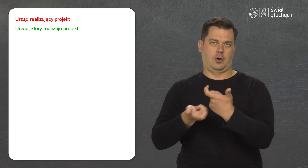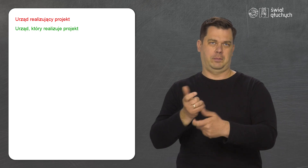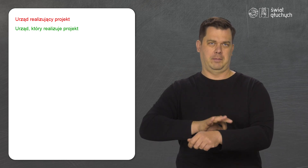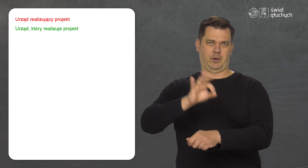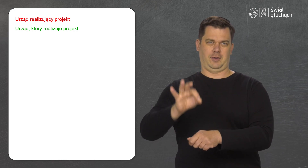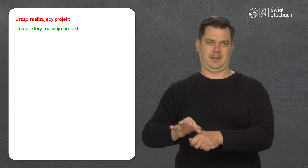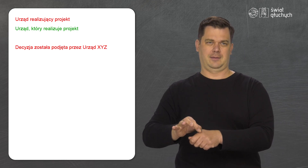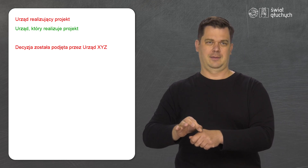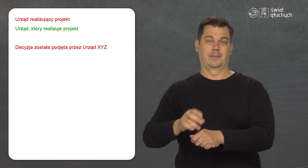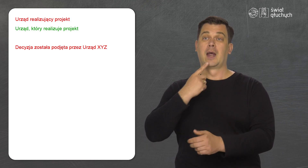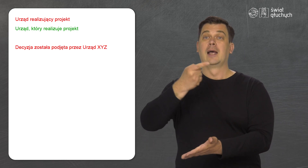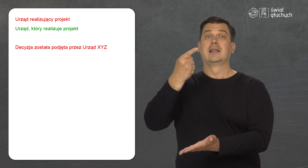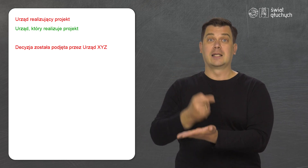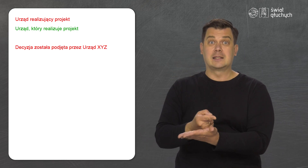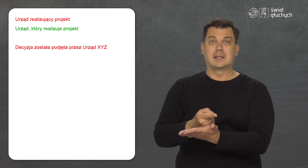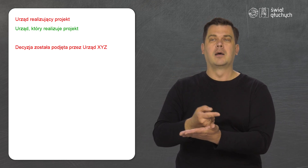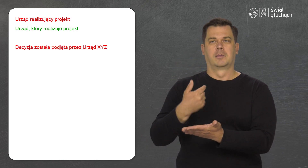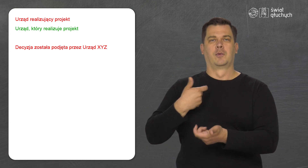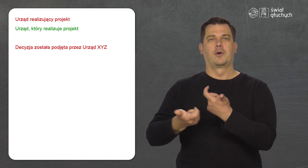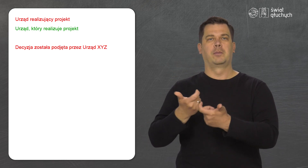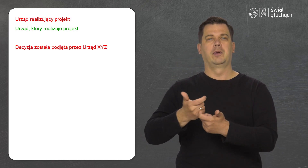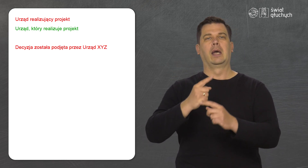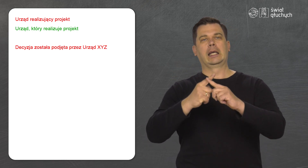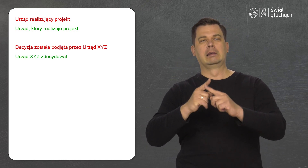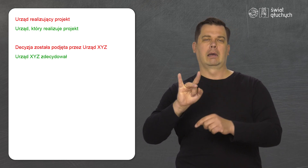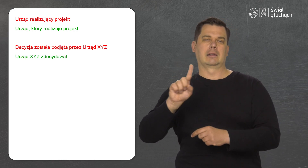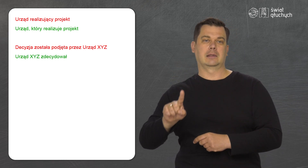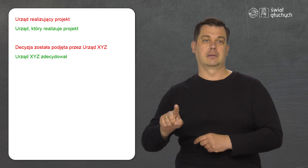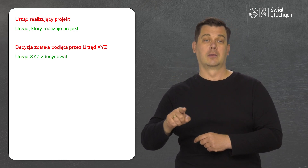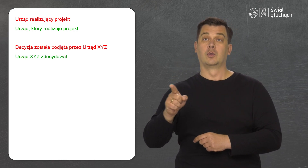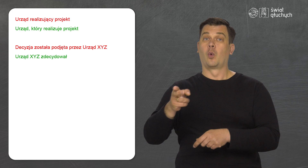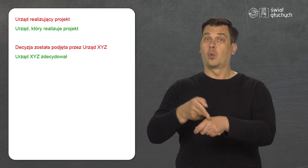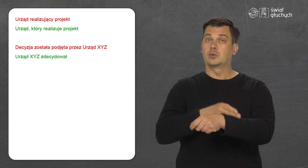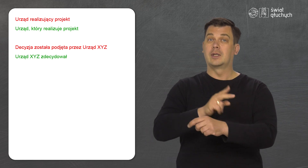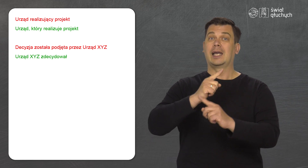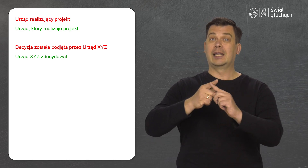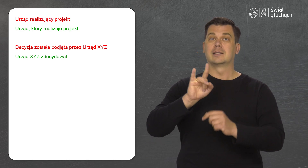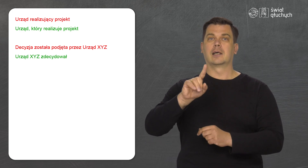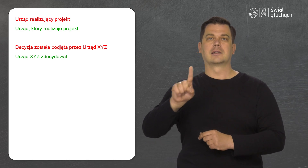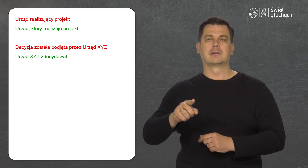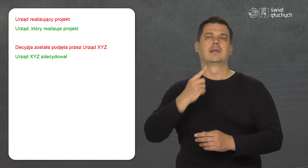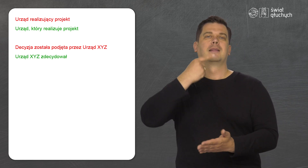Zamiast „decyzja została podjęta przez Urząd XYZ”, „Urząd XYZ zdecydował”.